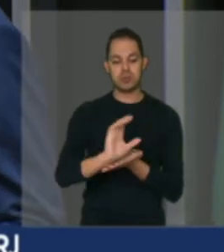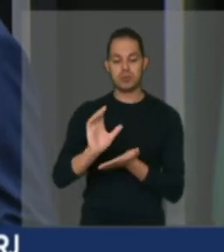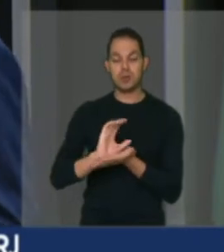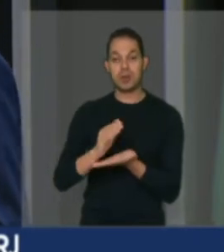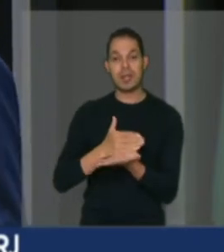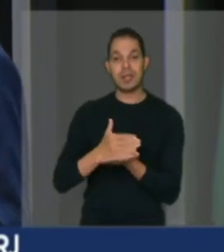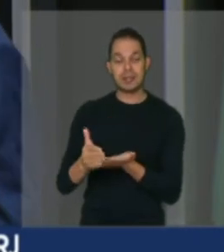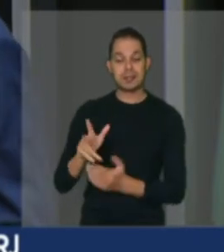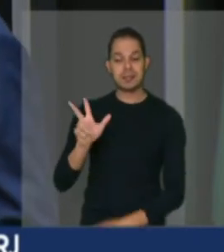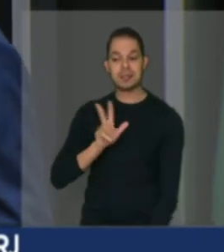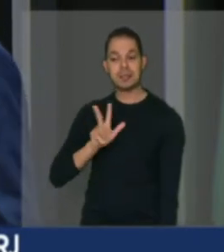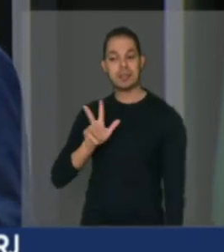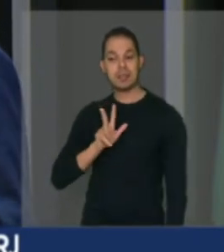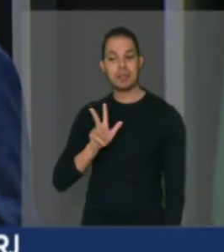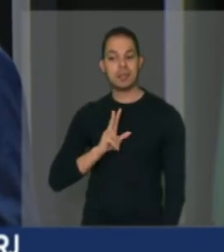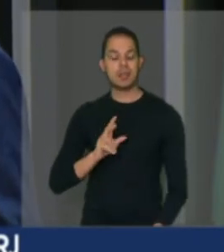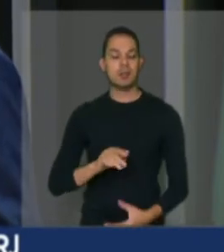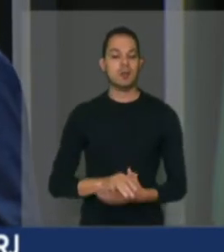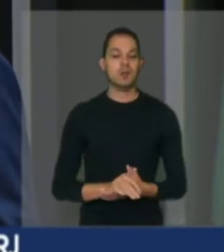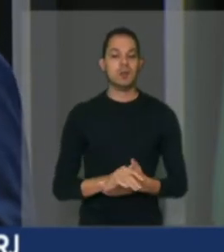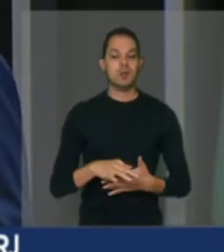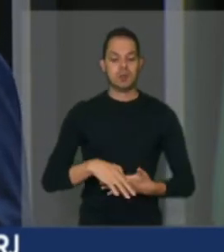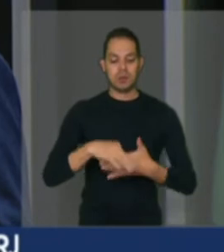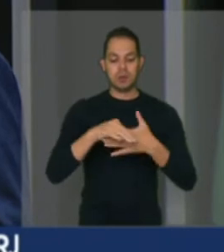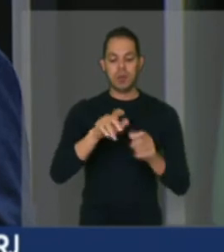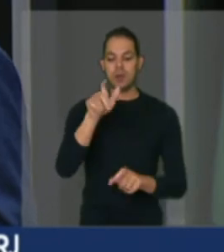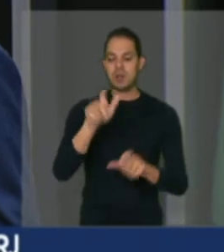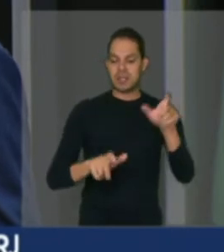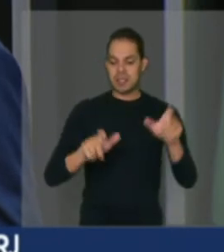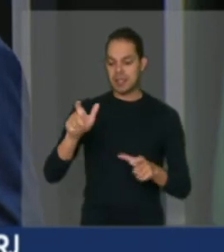LÍDERES PARTIDÁRIOS, ELES DIRECIONAM O RECURSO PARA O QUE ELES QUEREM MESMO NOS